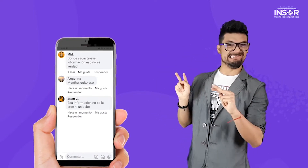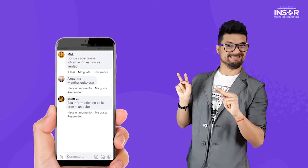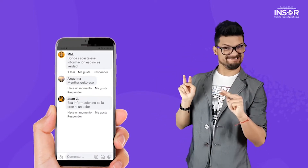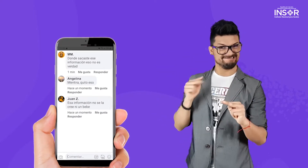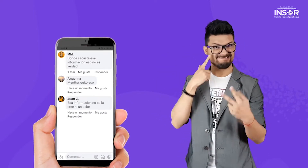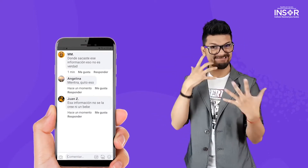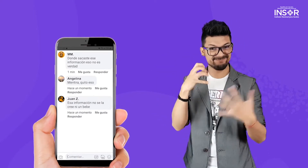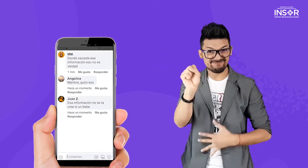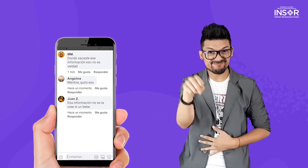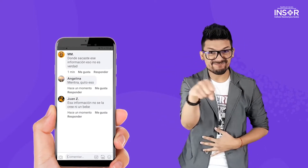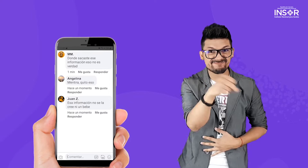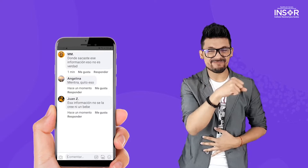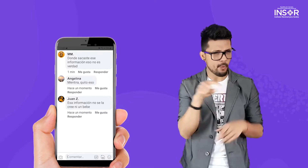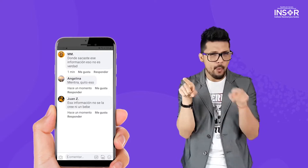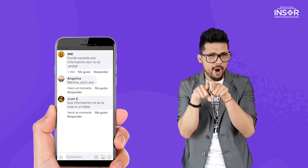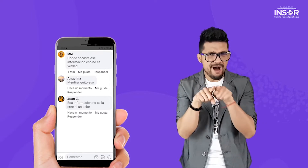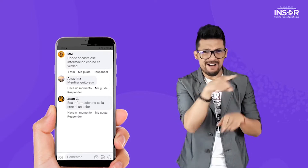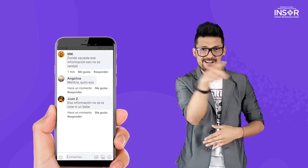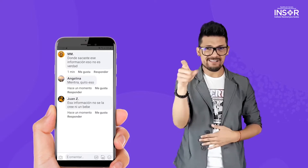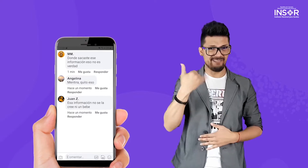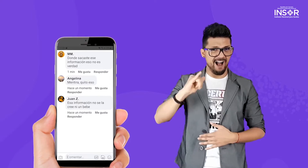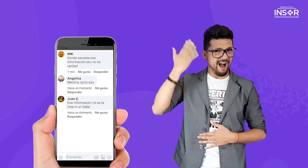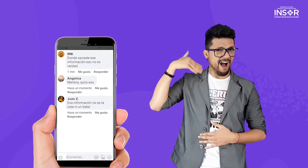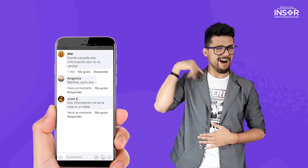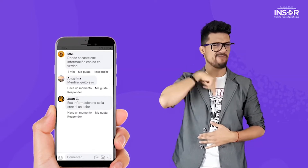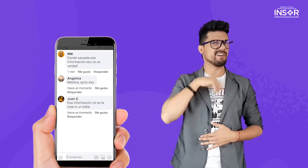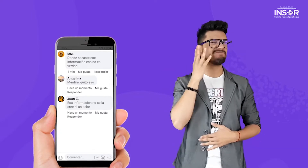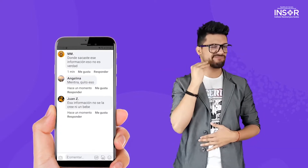¿Han sido víctimas de comentarios agresivos como estos en las redes sociales?